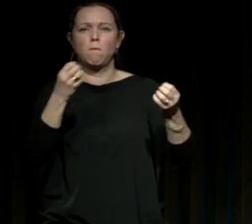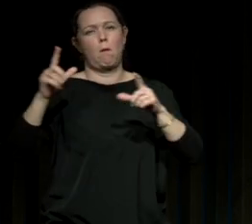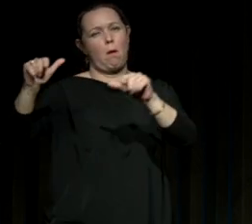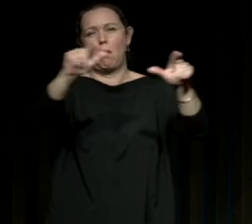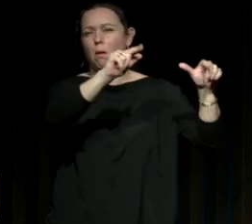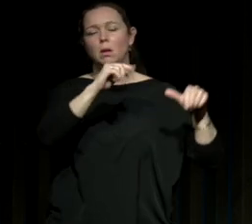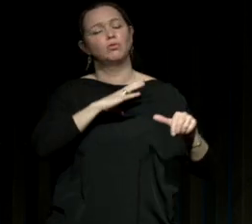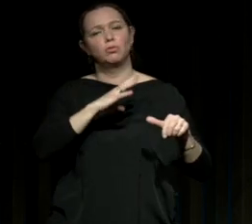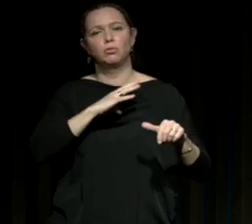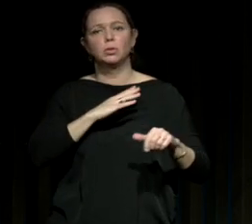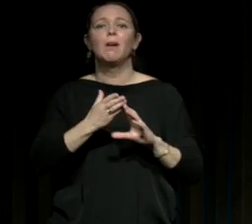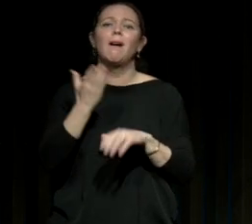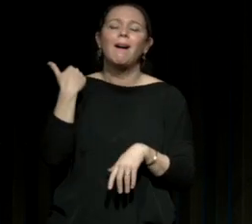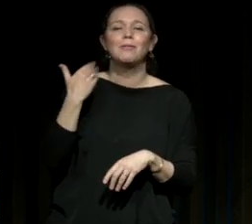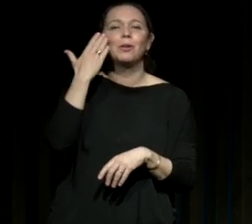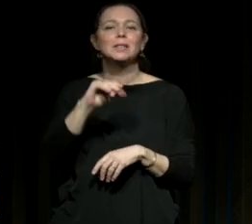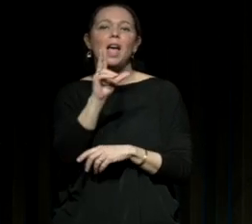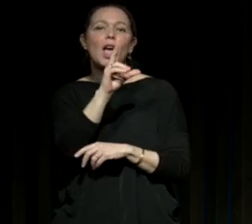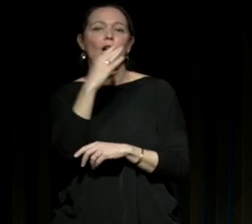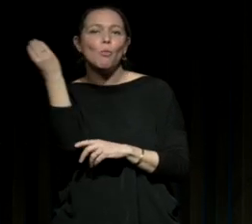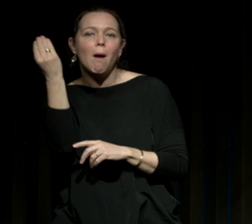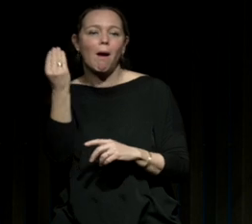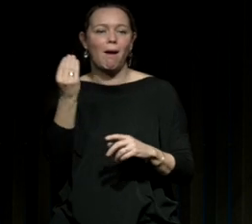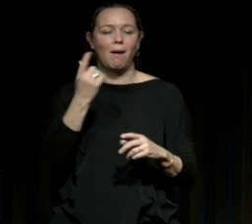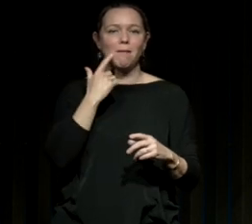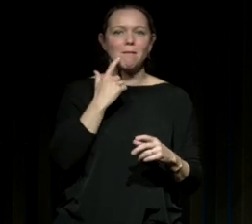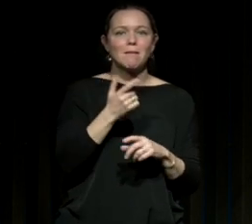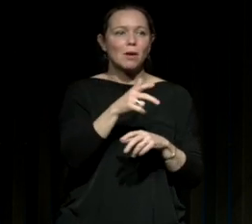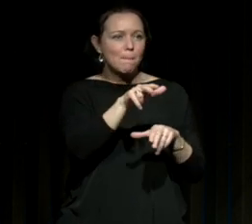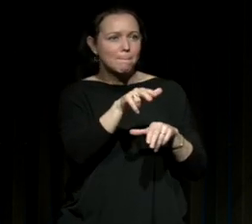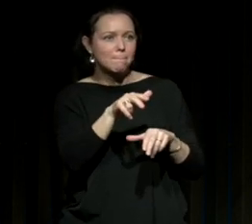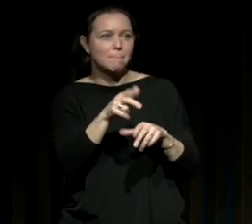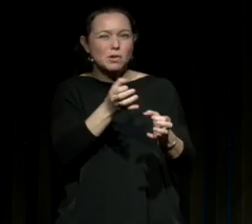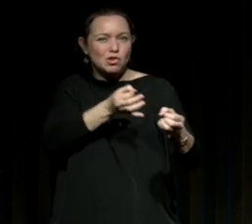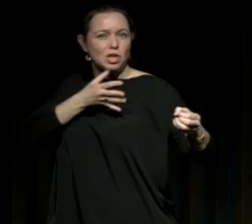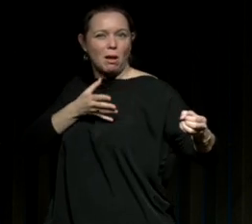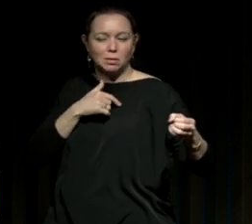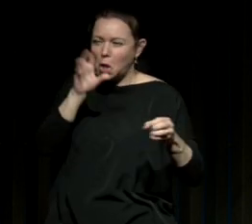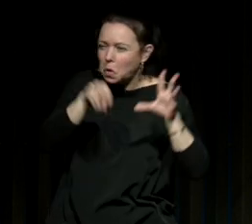chasseurs cueilleurs et nous sont venus nous sommes devenus des copieurs caller avec une